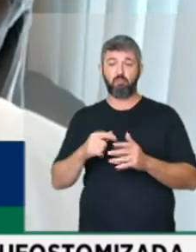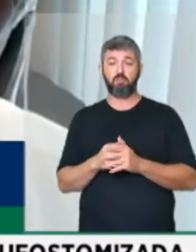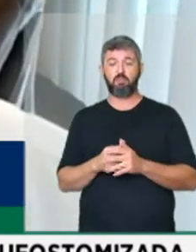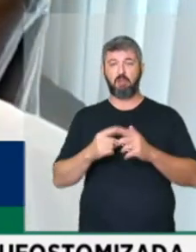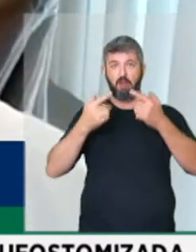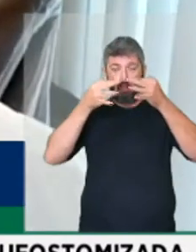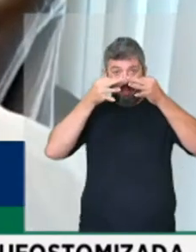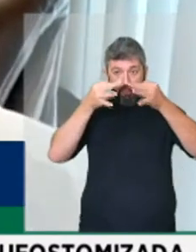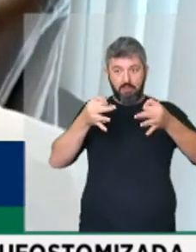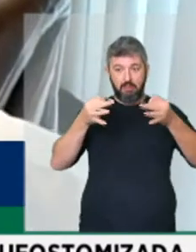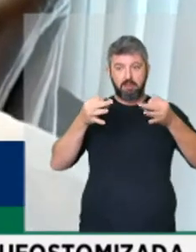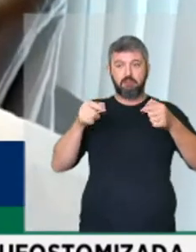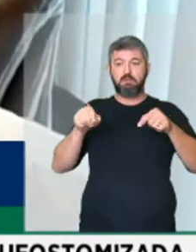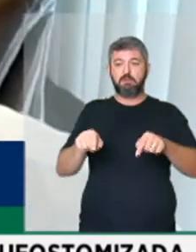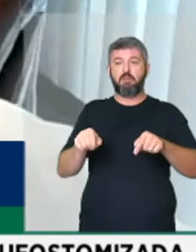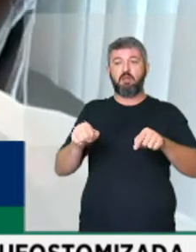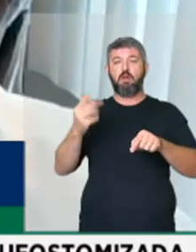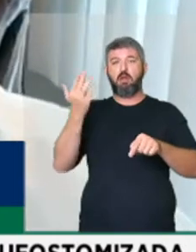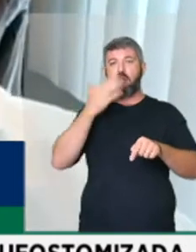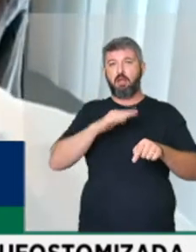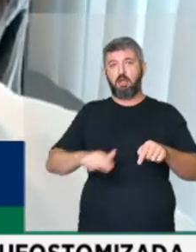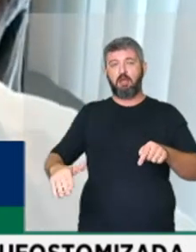FACULDADE DE MEDICINA UMA PARTE ESPECIAL PARA CRIANÇAS COM ONCOLOGIA. ESSE APOIO TODO